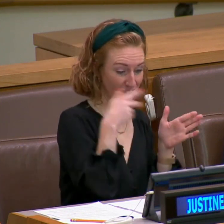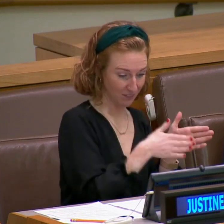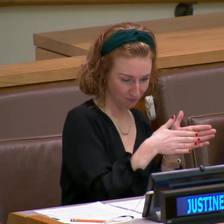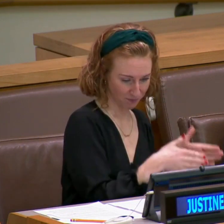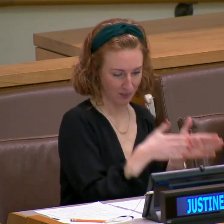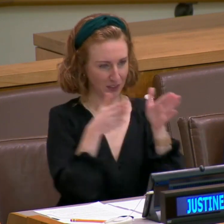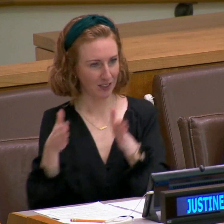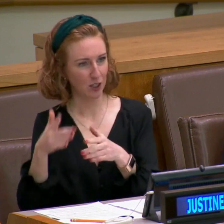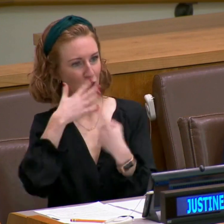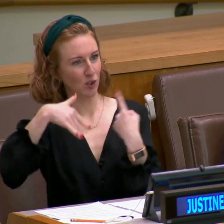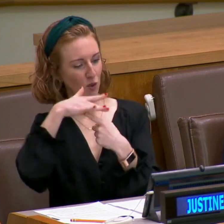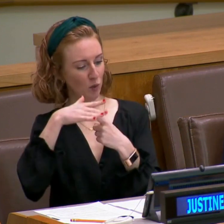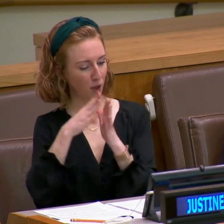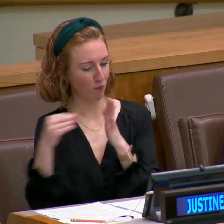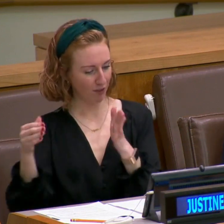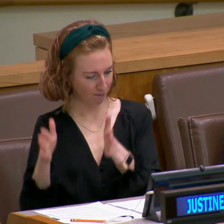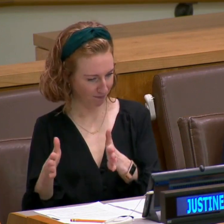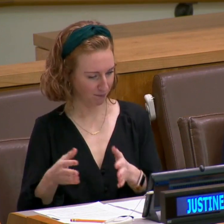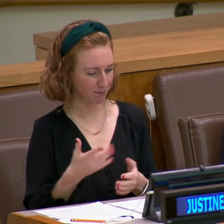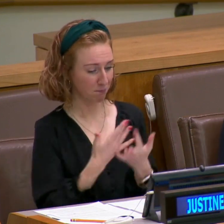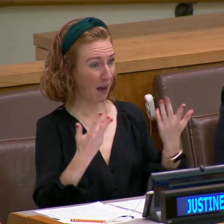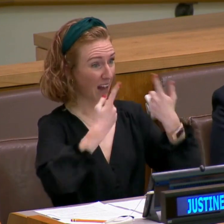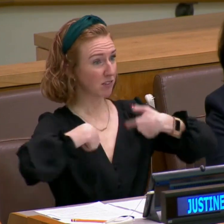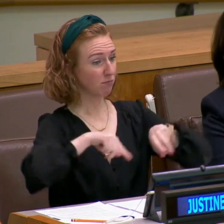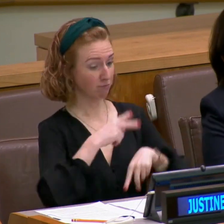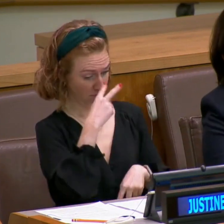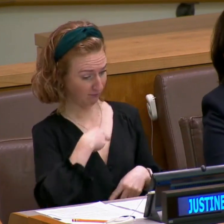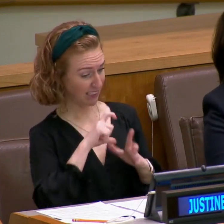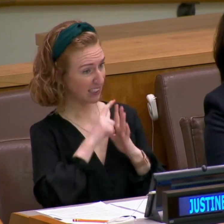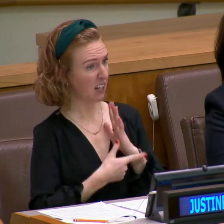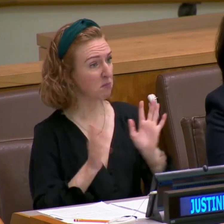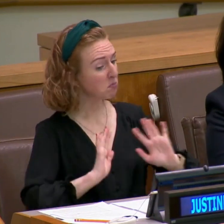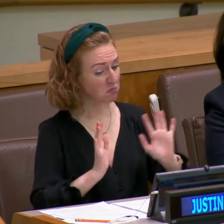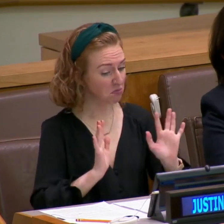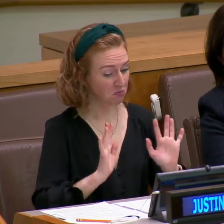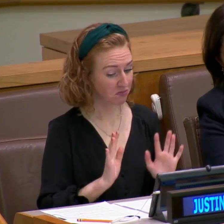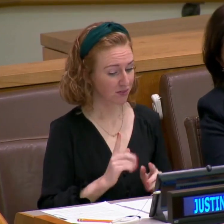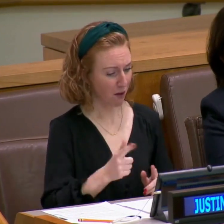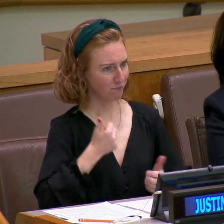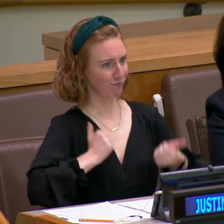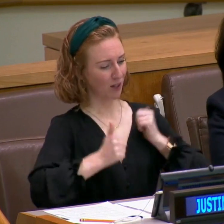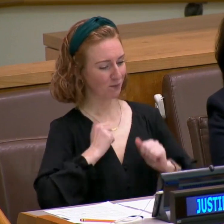al modelo social sobre la sordera. Muchos de nosotros no nos vemos como personas discapacitadas,